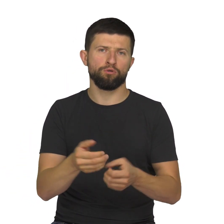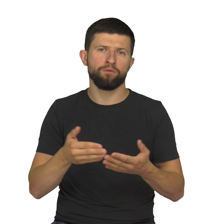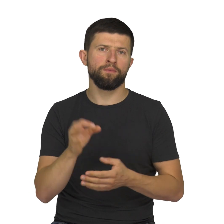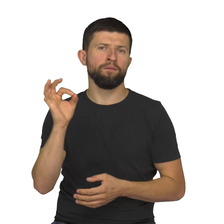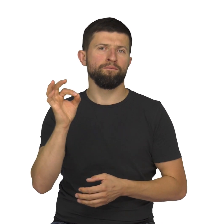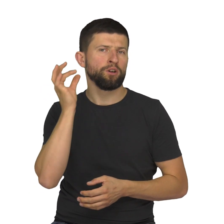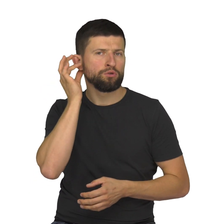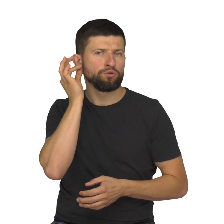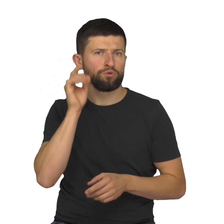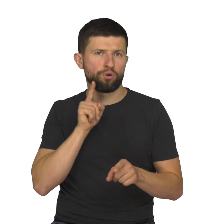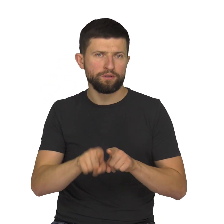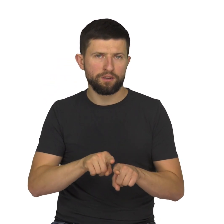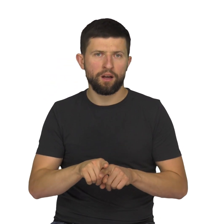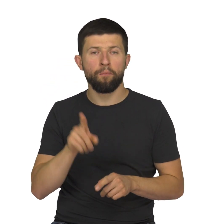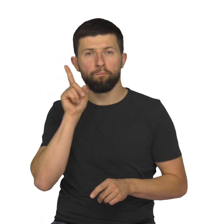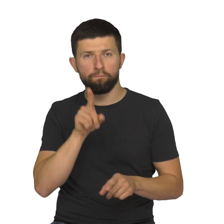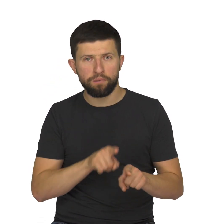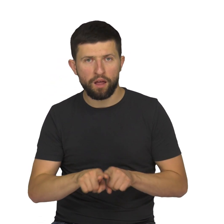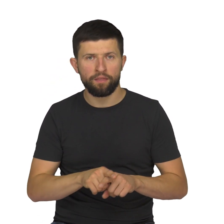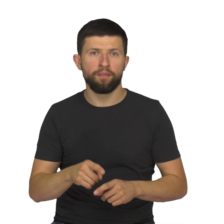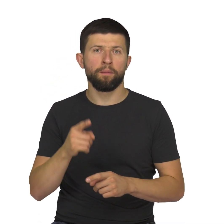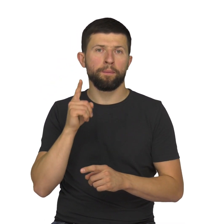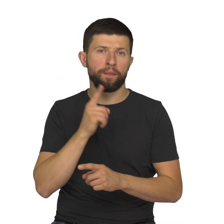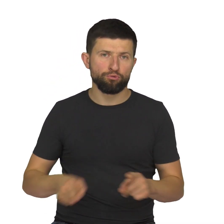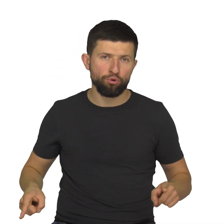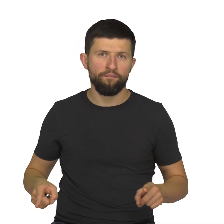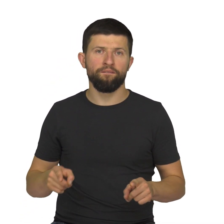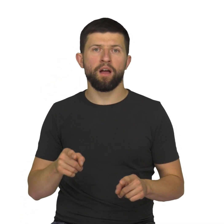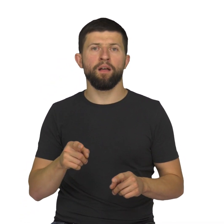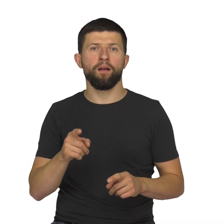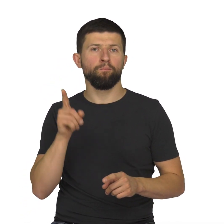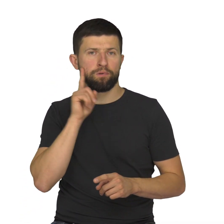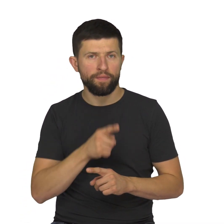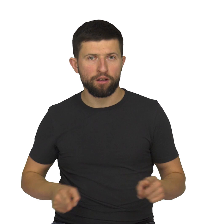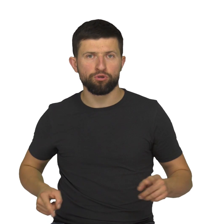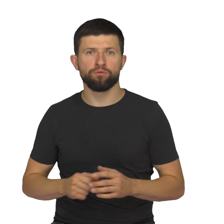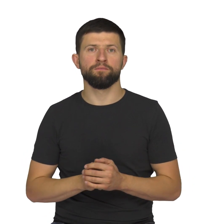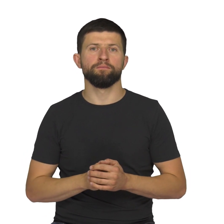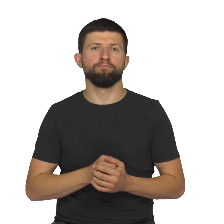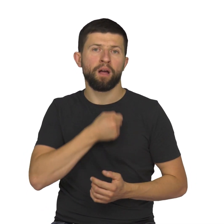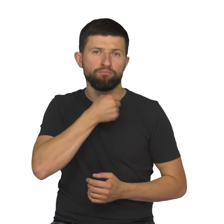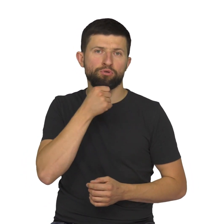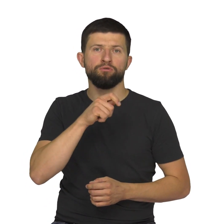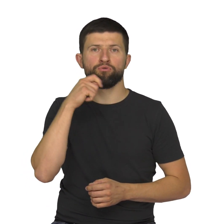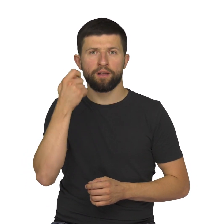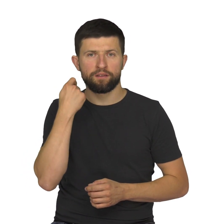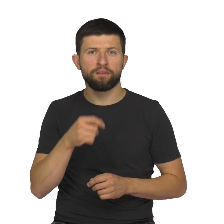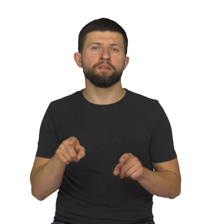i pogrzebu jego siostry, brata, teściowej, teścia, babci, dziadka,